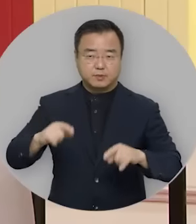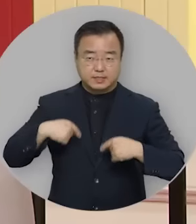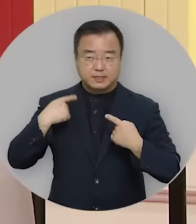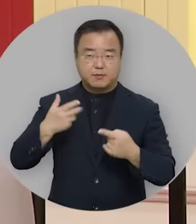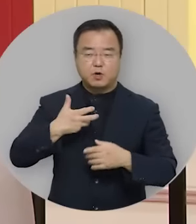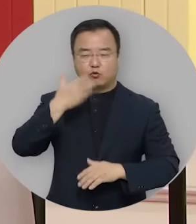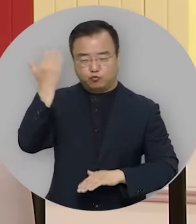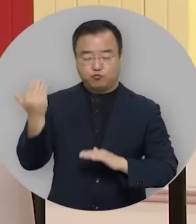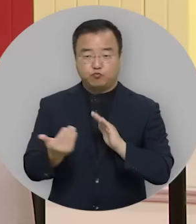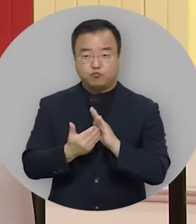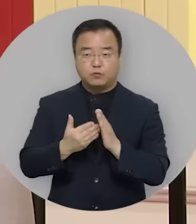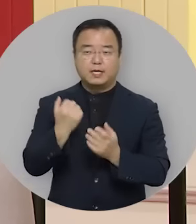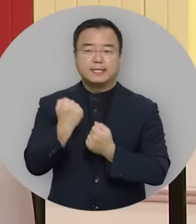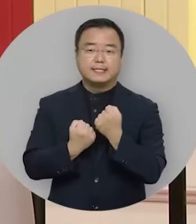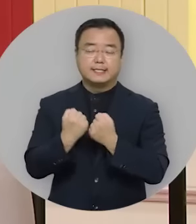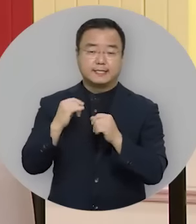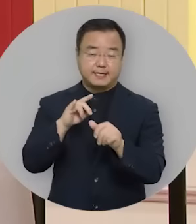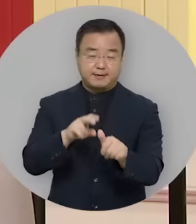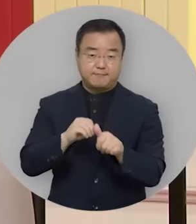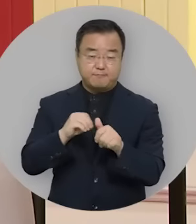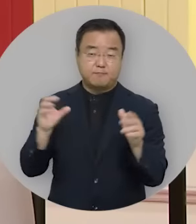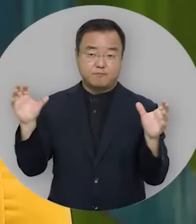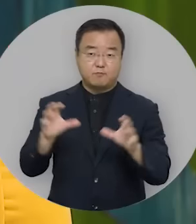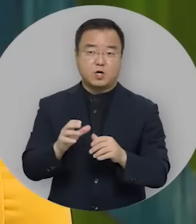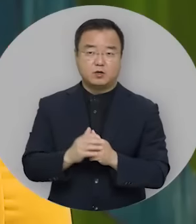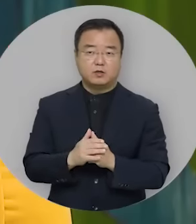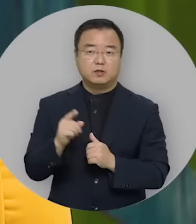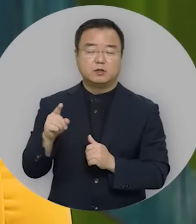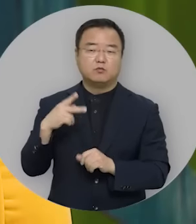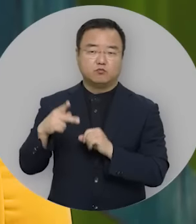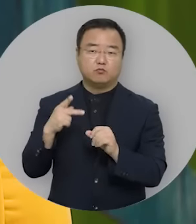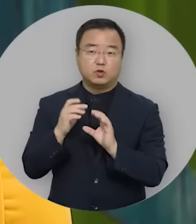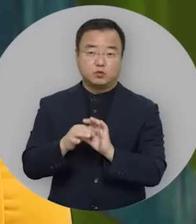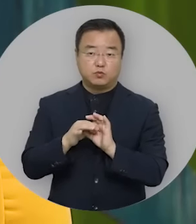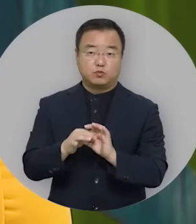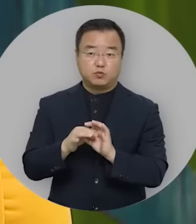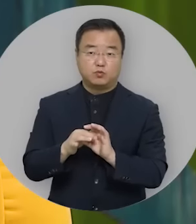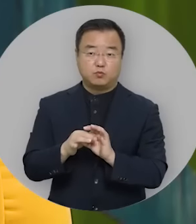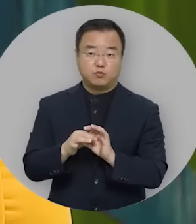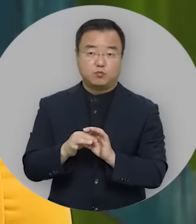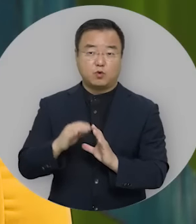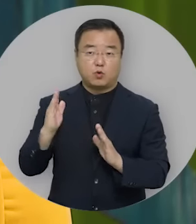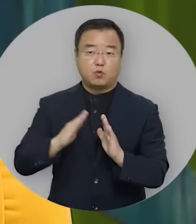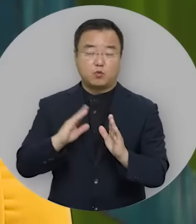꿈이룸 캠프라고 1박2일 캠프가 있습니다. 그 프로그램을 통해서 공단과 연계해서